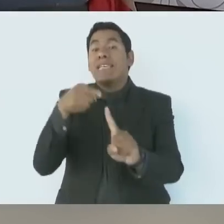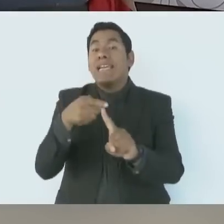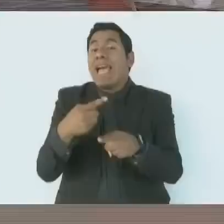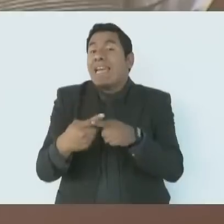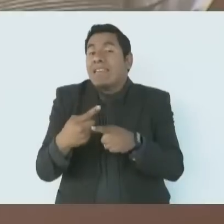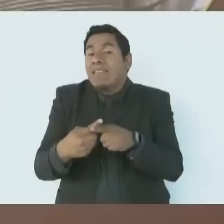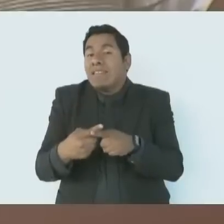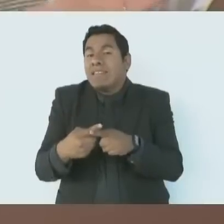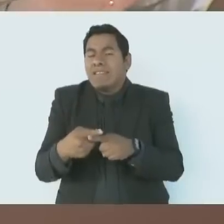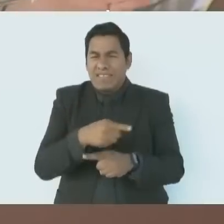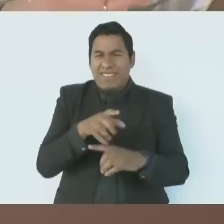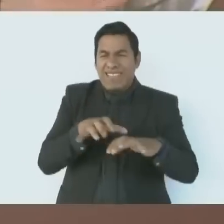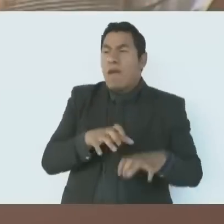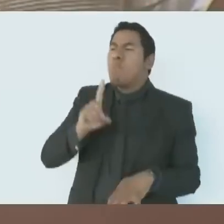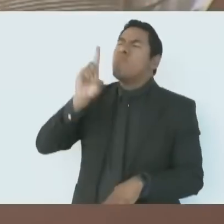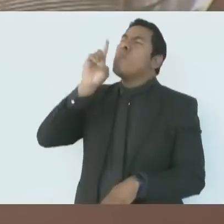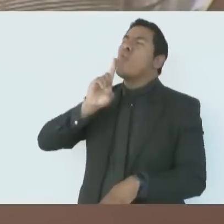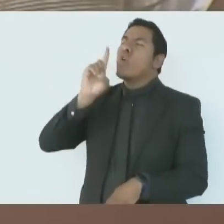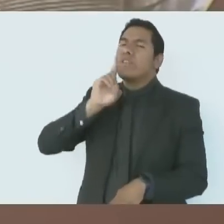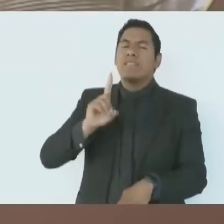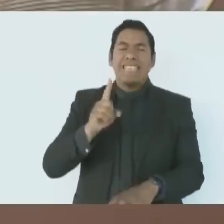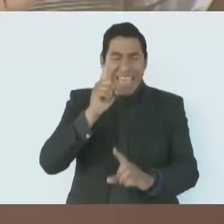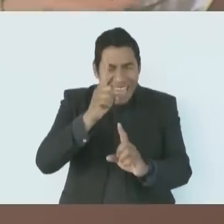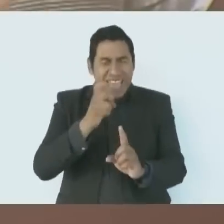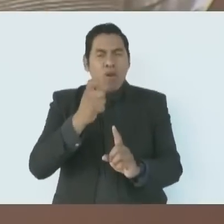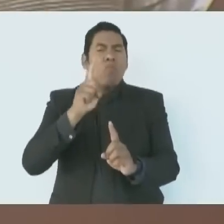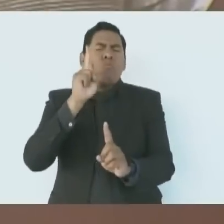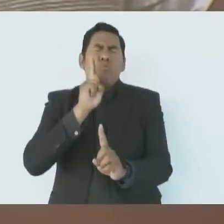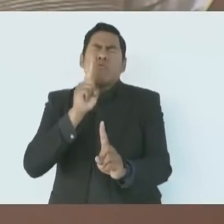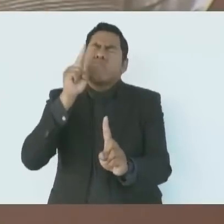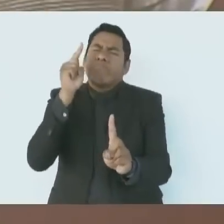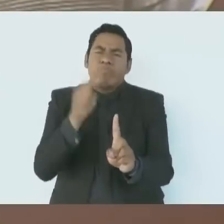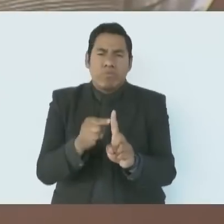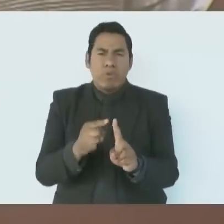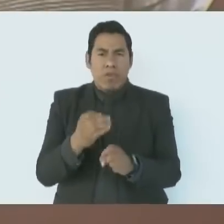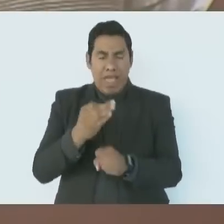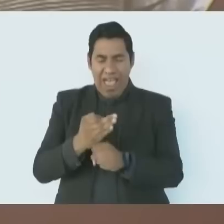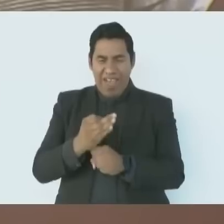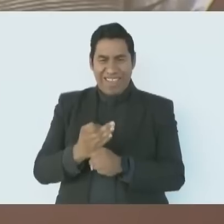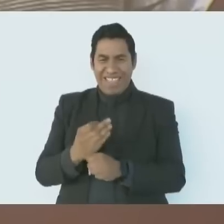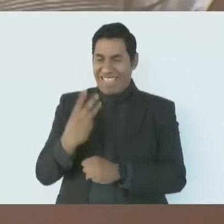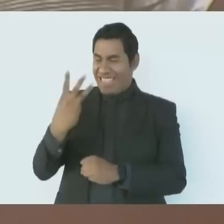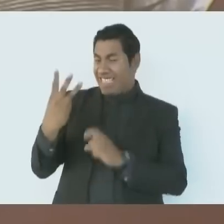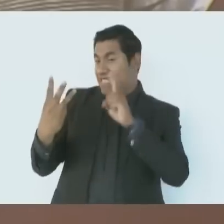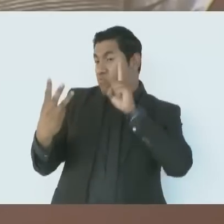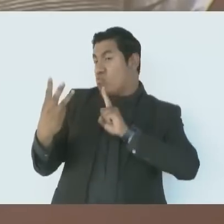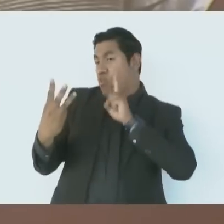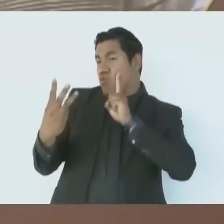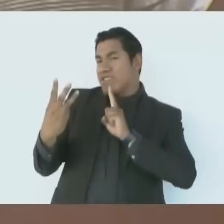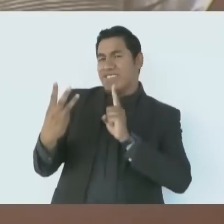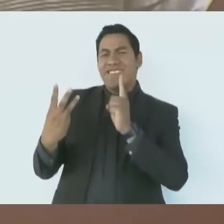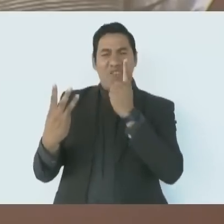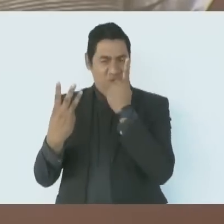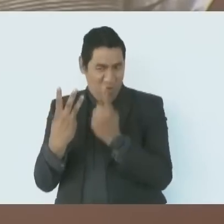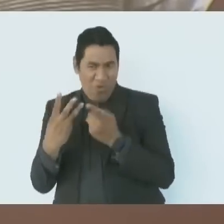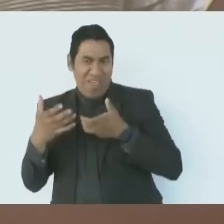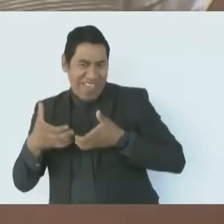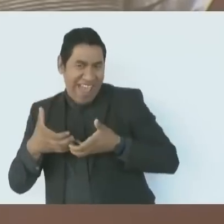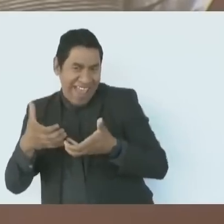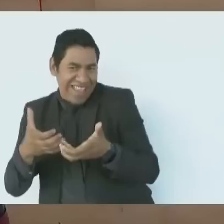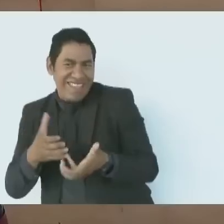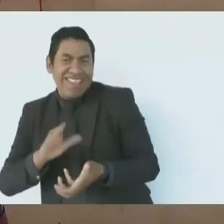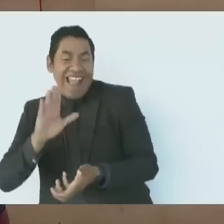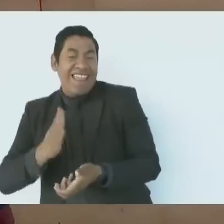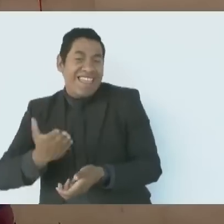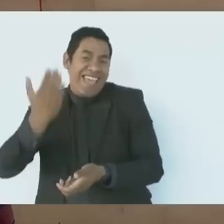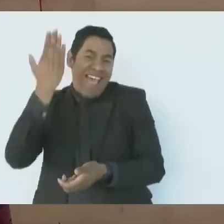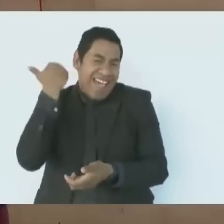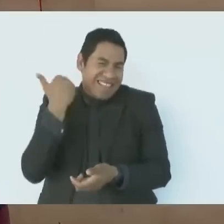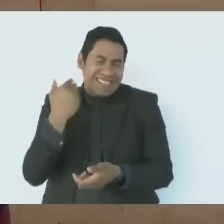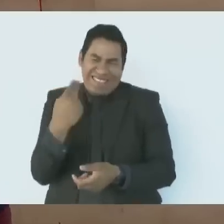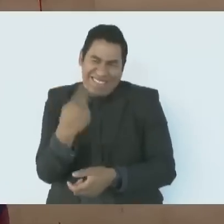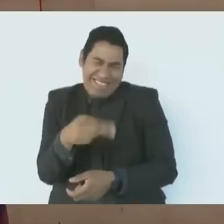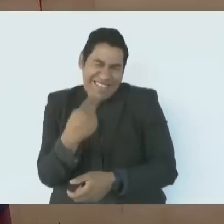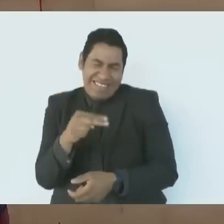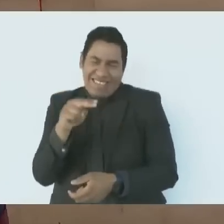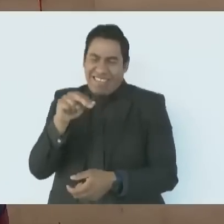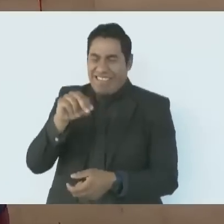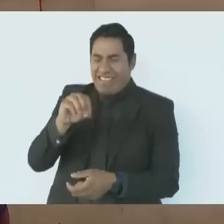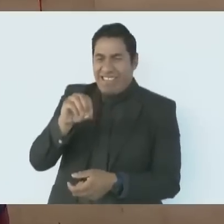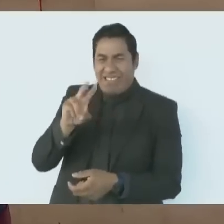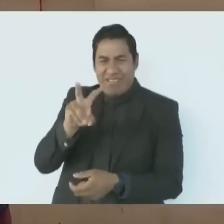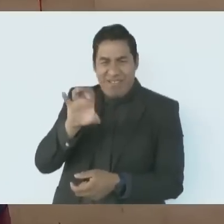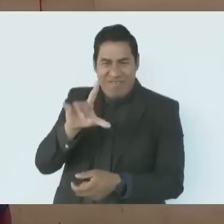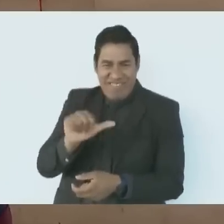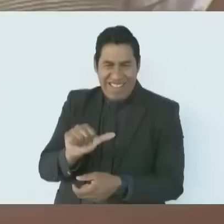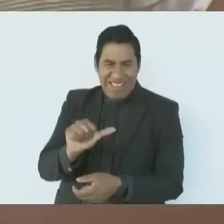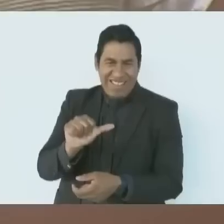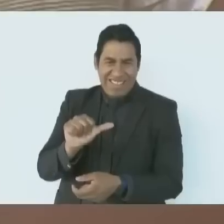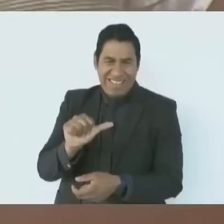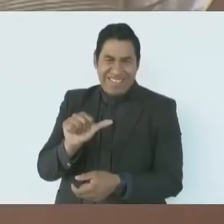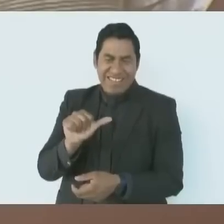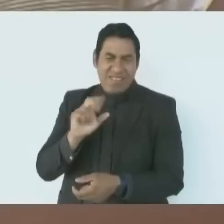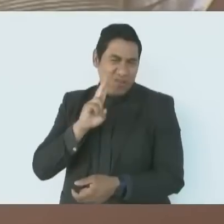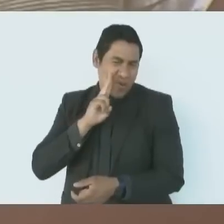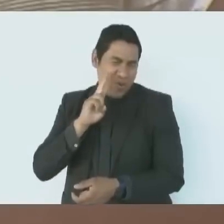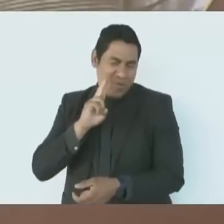mire nada más tres mujeres un camino la cuarta transformación [Aplausos]